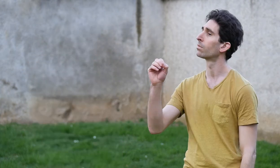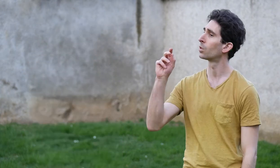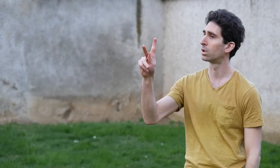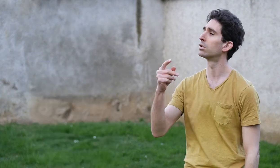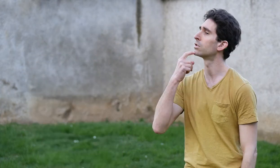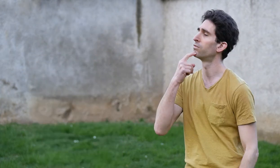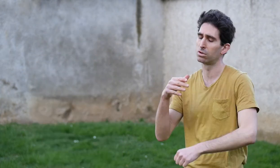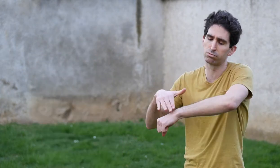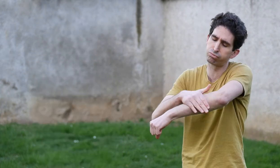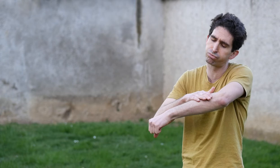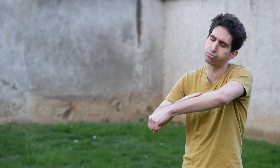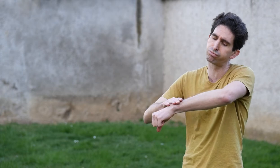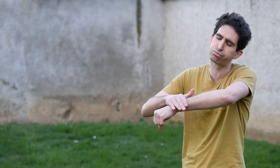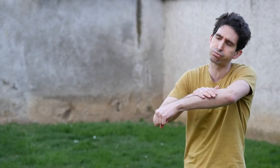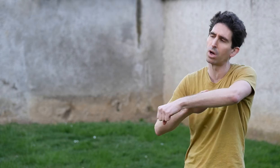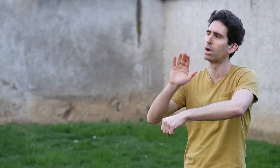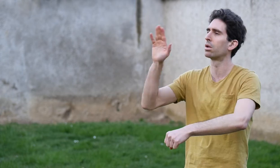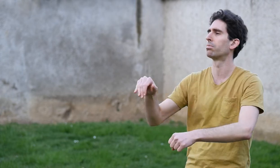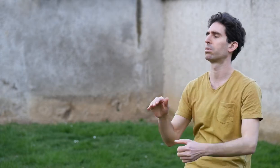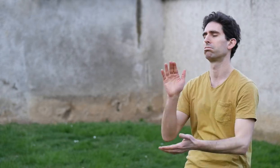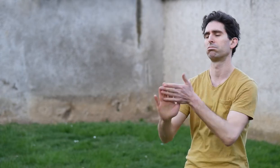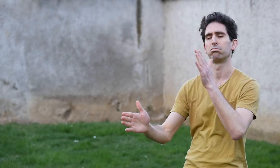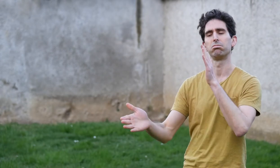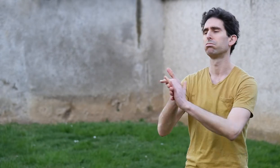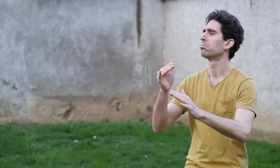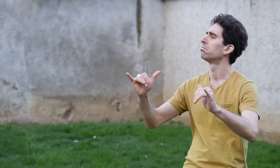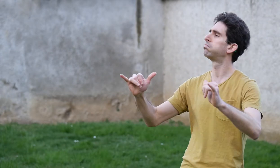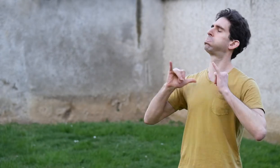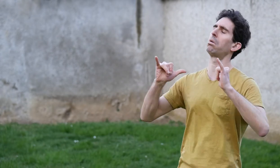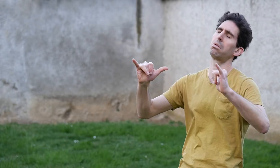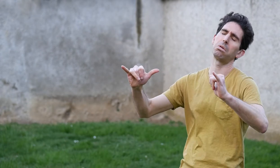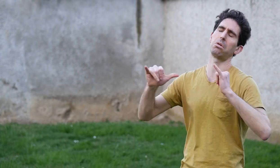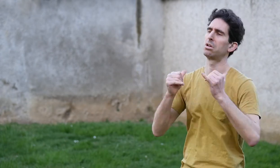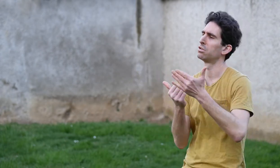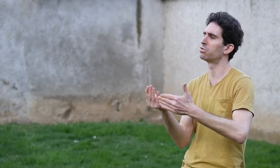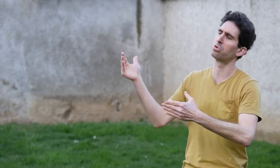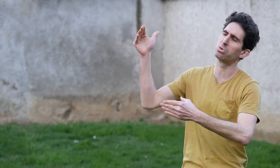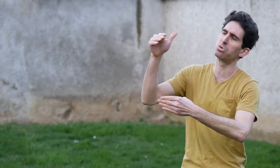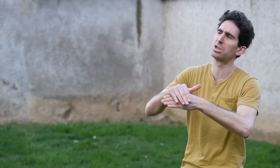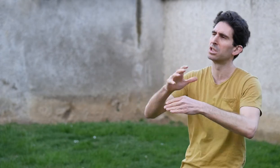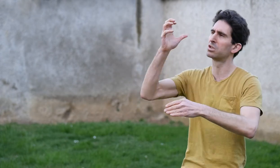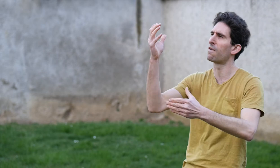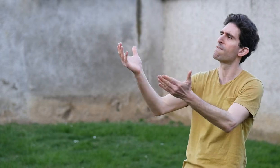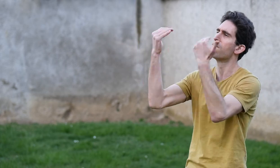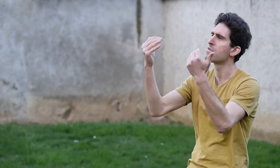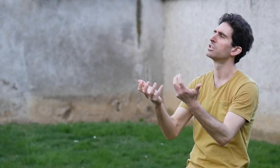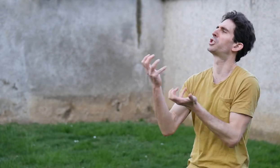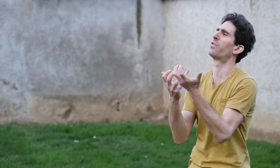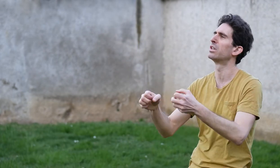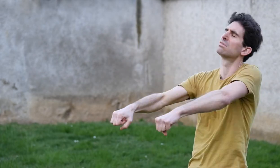OK. Ca veut dire qu'une fois la crème mise, je suis peinard toute la journée. Allez, soleil, chauffe !